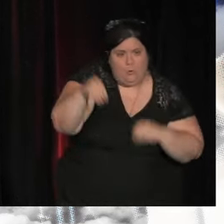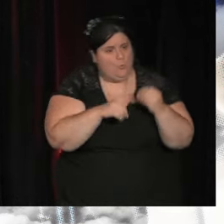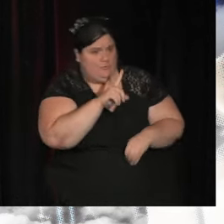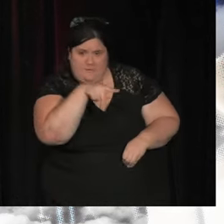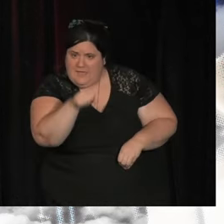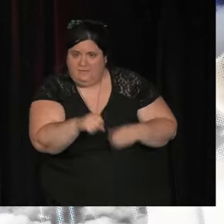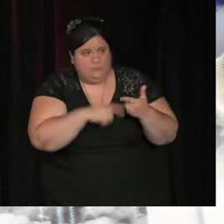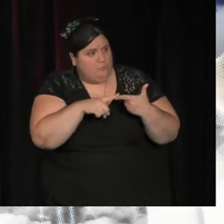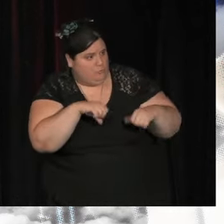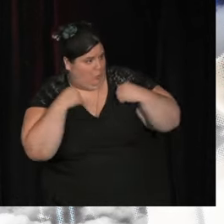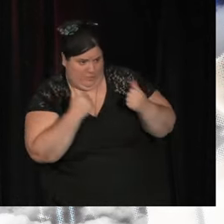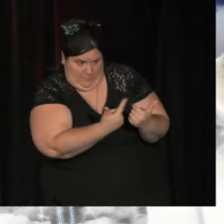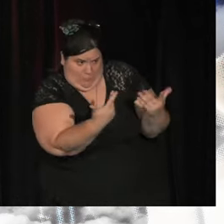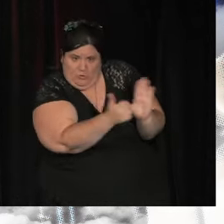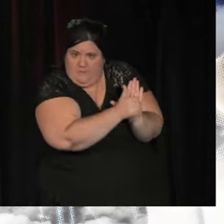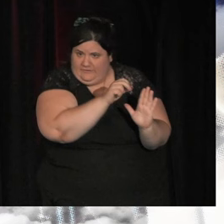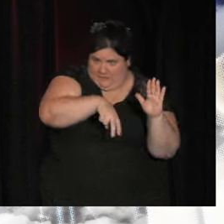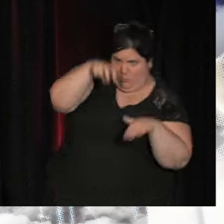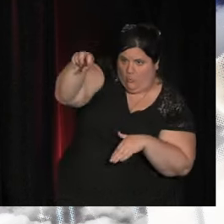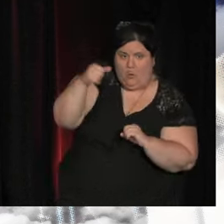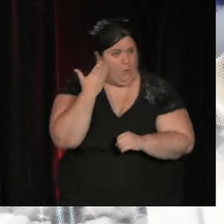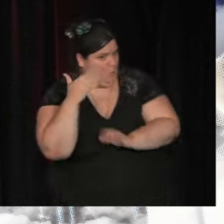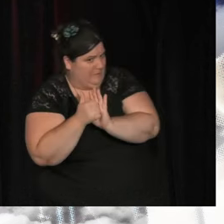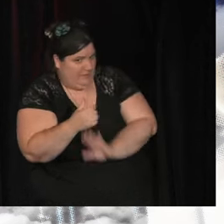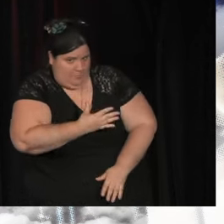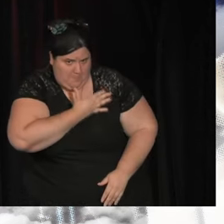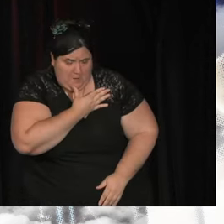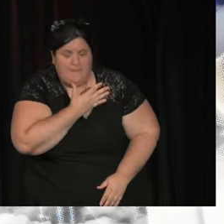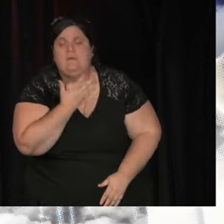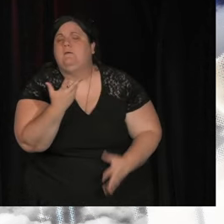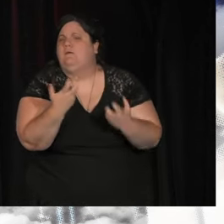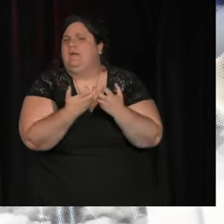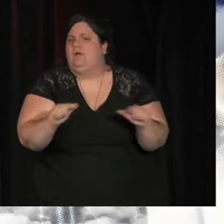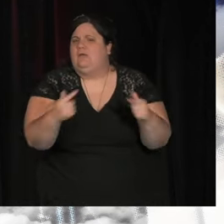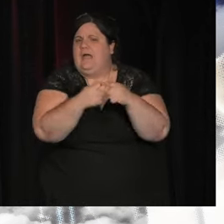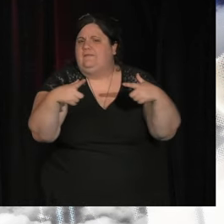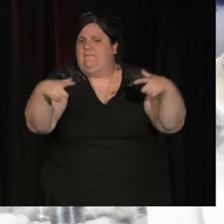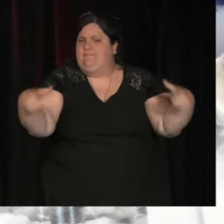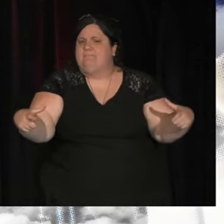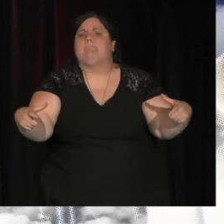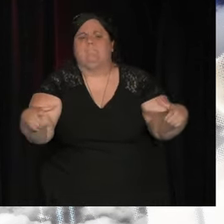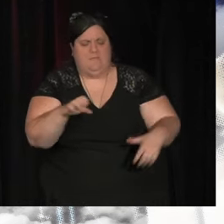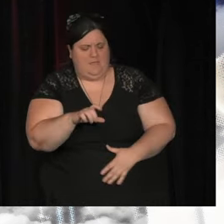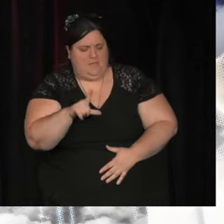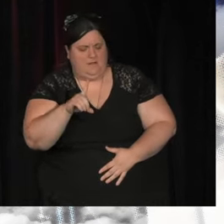et pas d'autres. Et en fonction des maps, je prends un exemple concret, il y a la carte Dorado ou Eichenwalde, par exemple, c'est normal au début